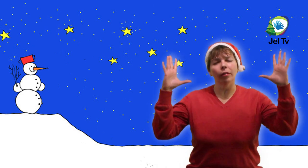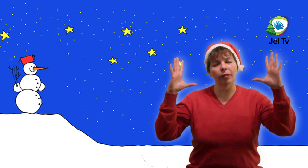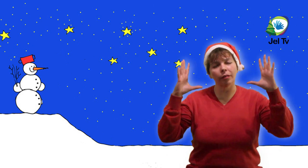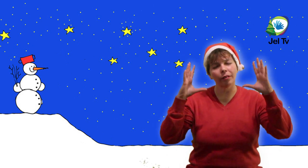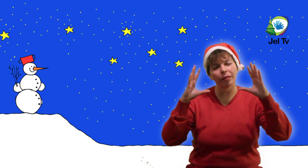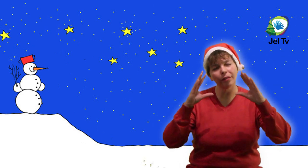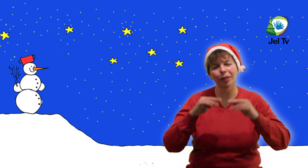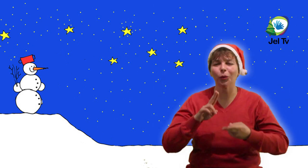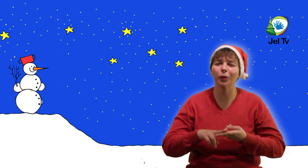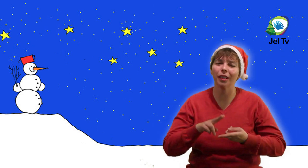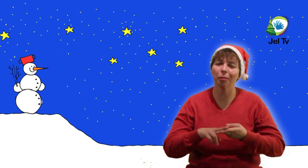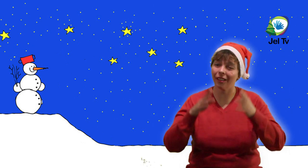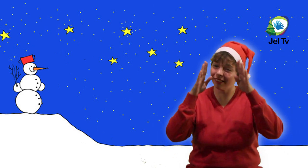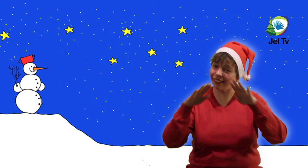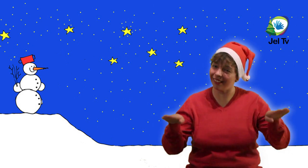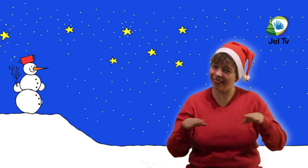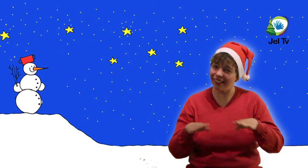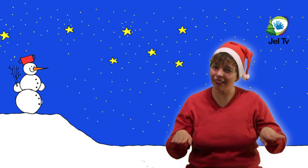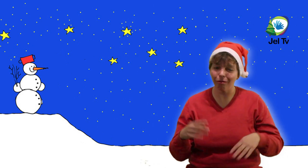Késő estig ünnepelték a karácsonyt.